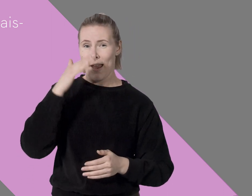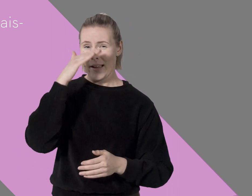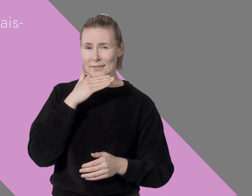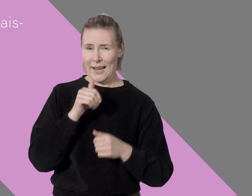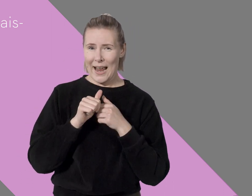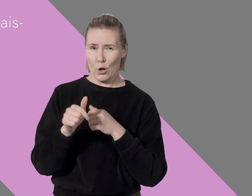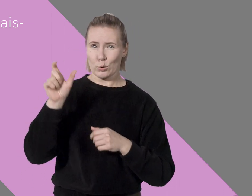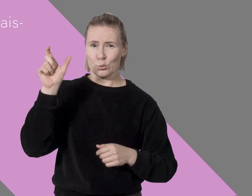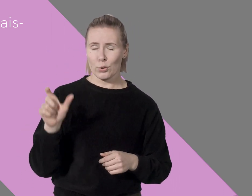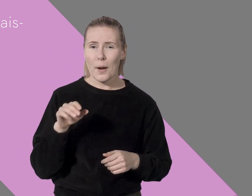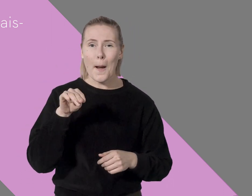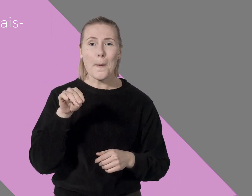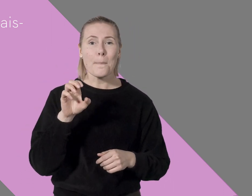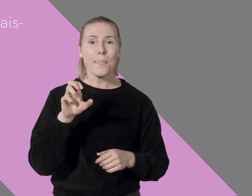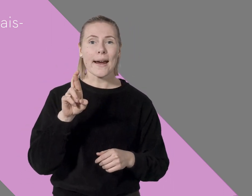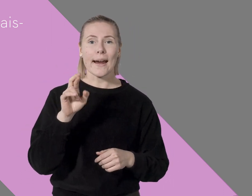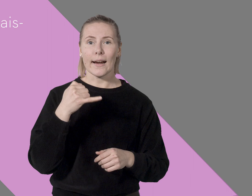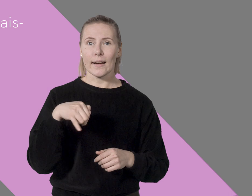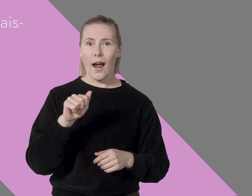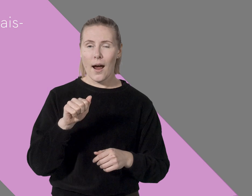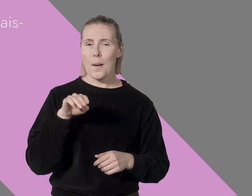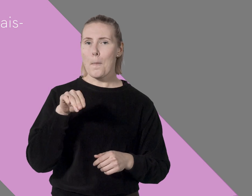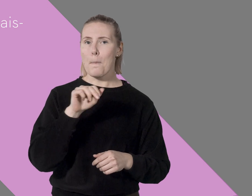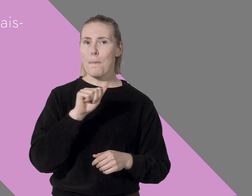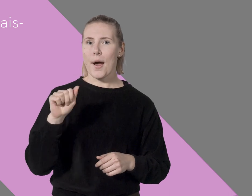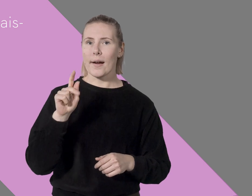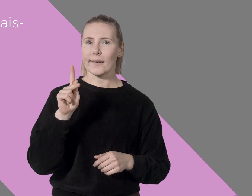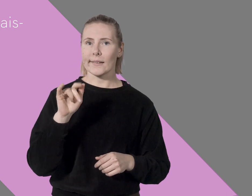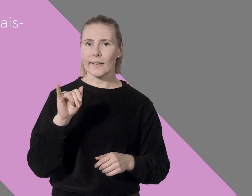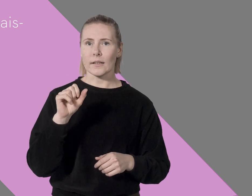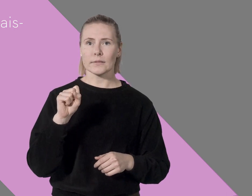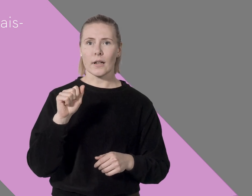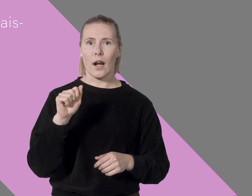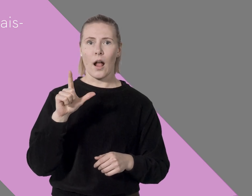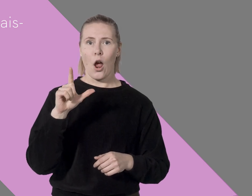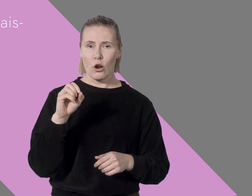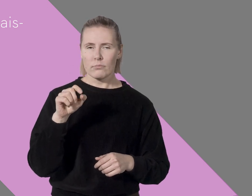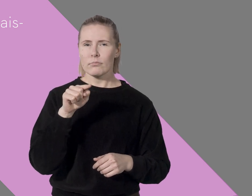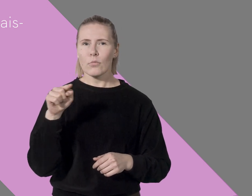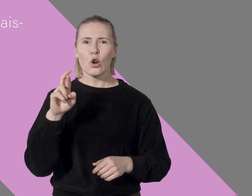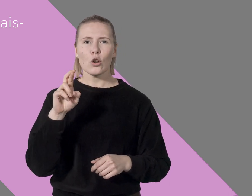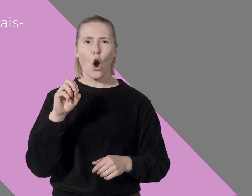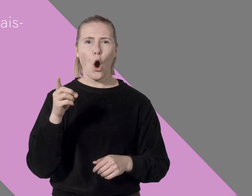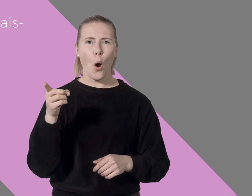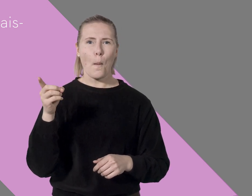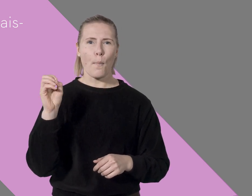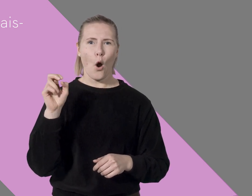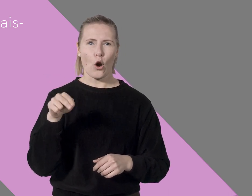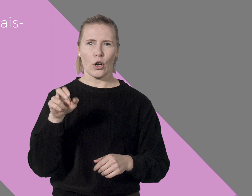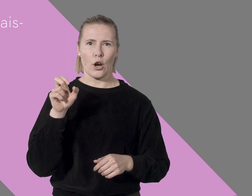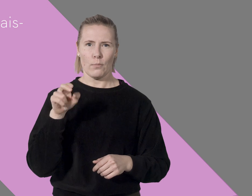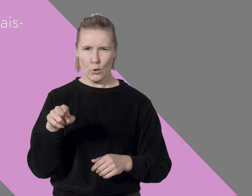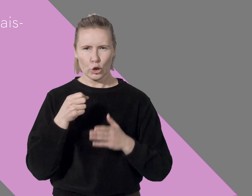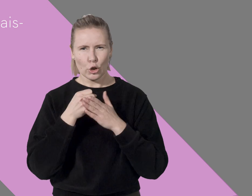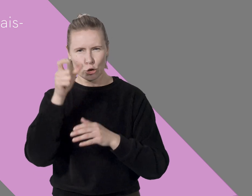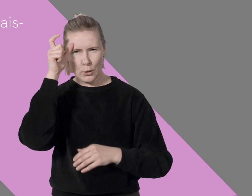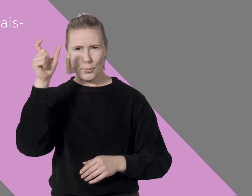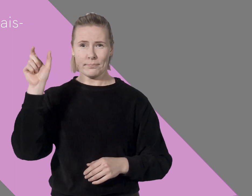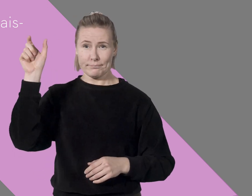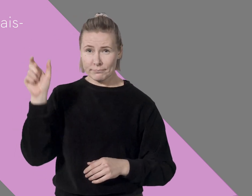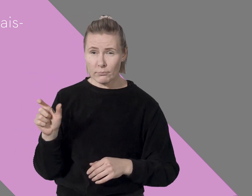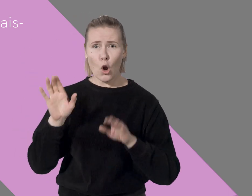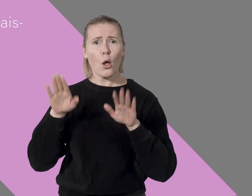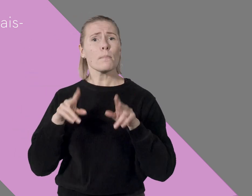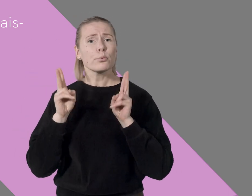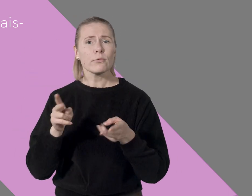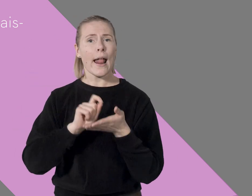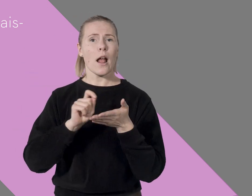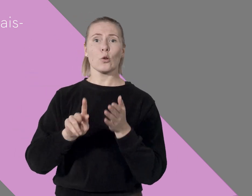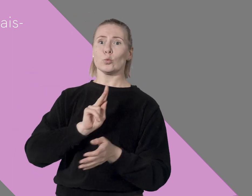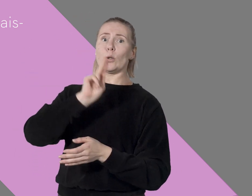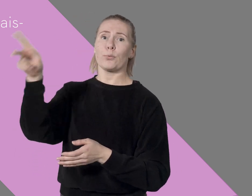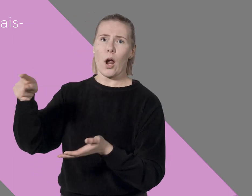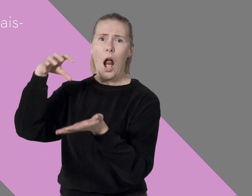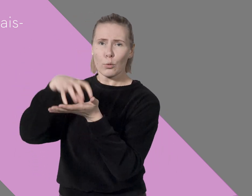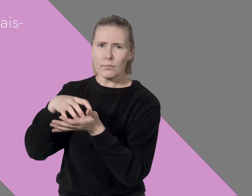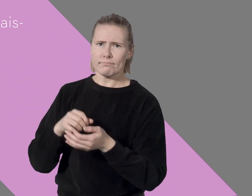Merja Mäkisalo-Ropponen (sd) puolestaan esitti hallitukselle kysymyksen siitä, -